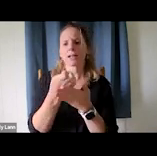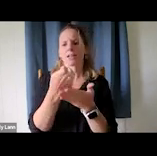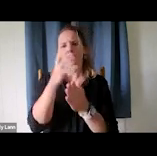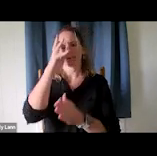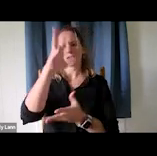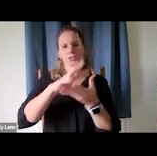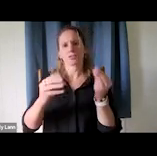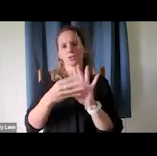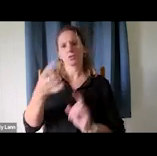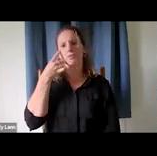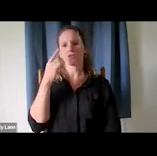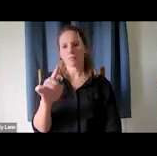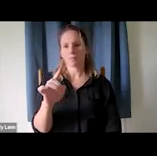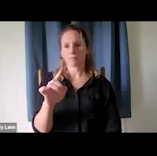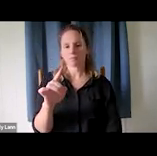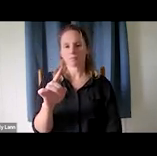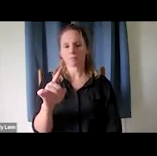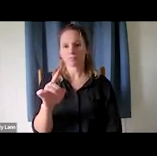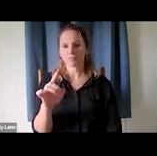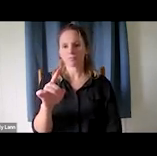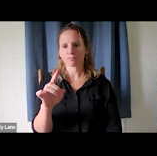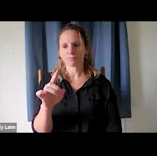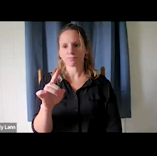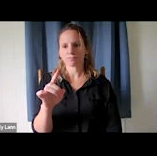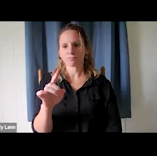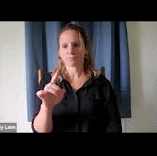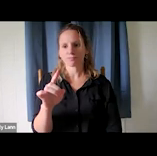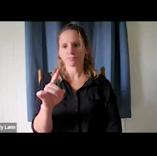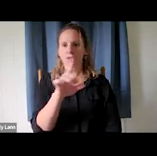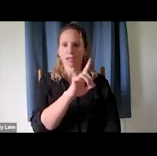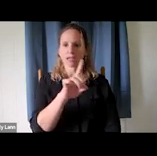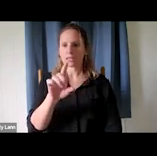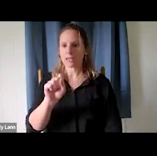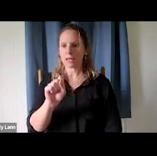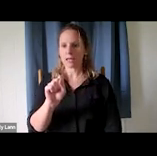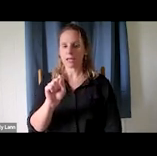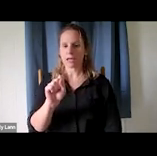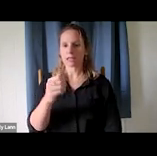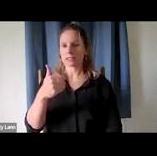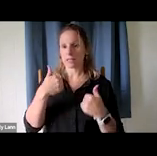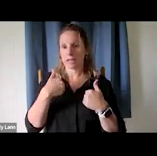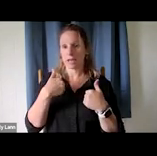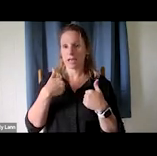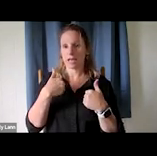para que el DDS llegue a una decisión favorable.